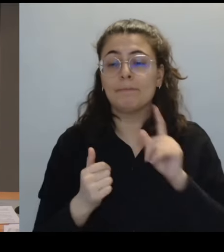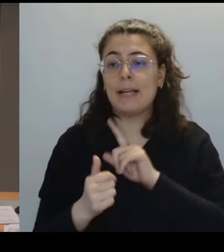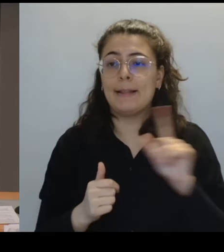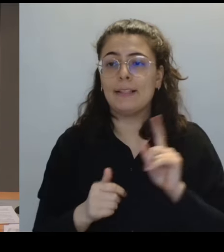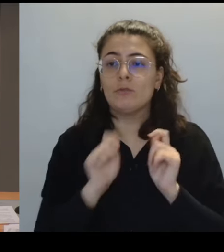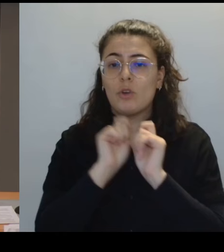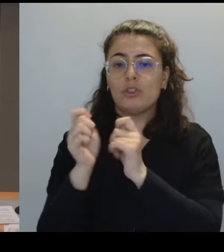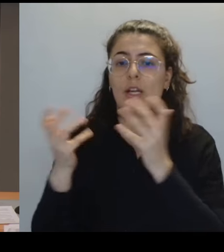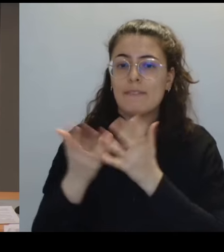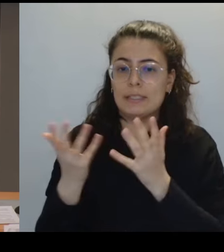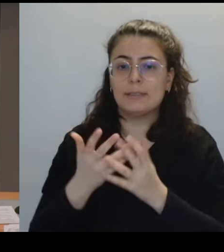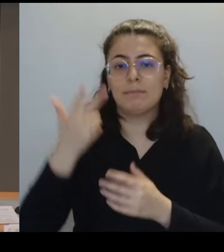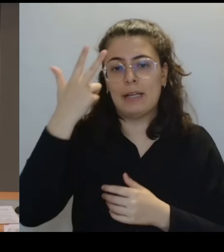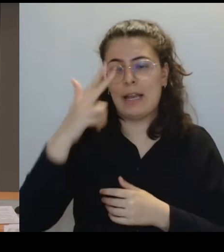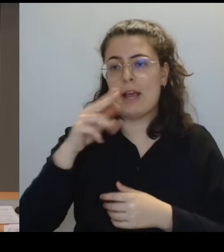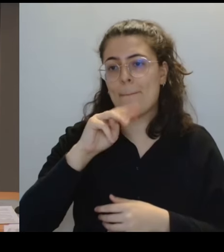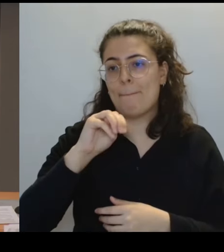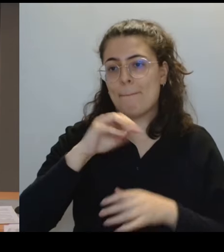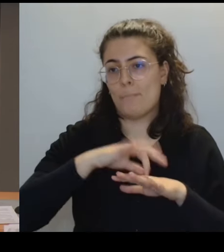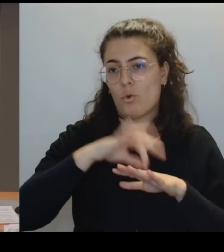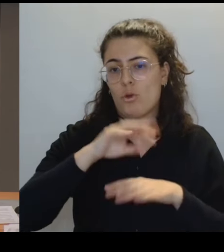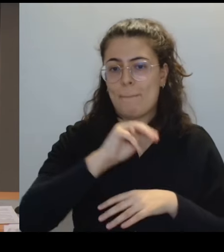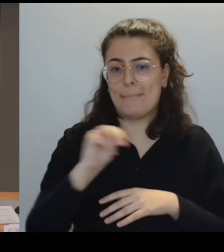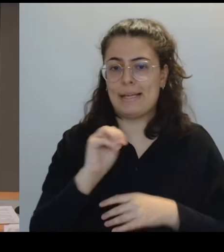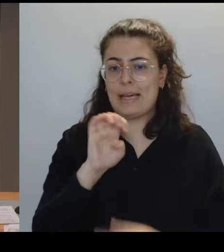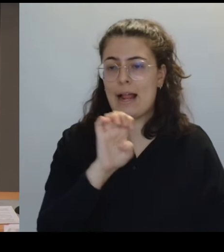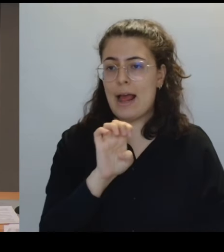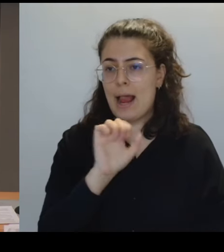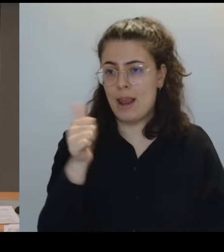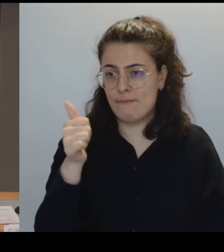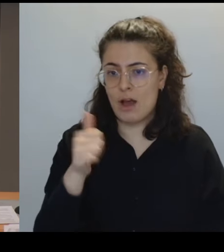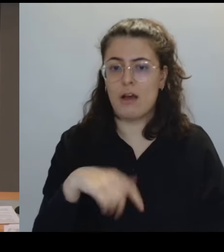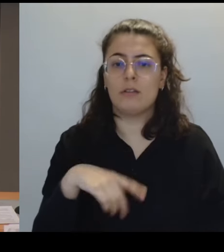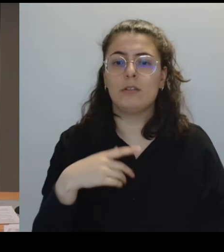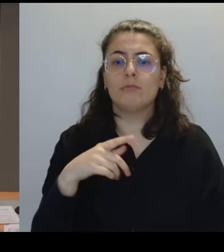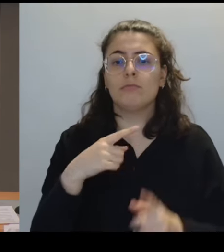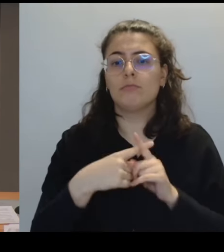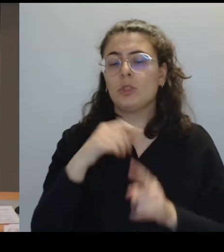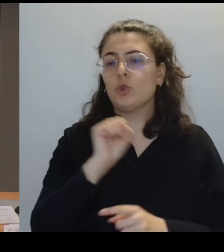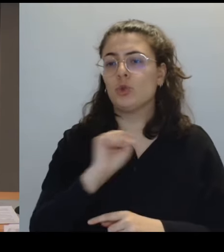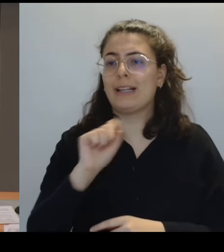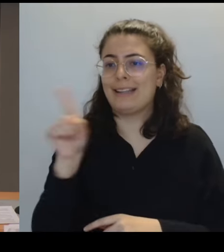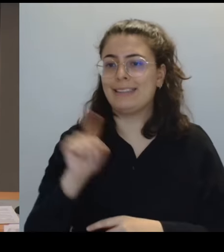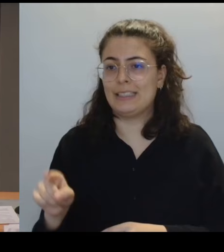Michael Elfer sowie Frau Susanne Zielke. Wer die Genannten zu wählen wünscht, den bitte ich